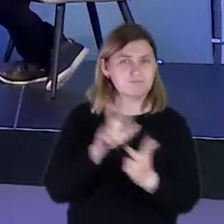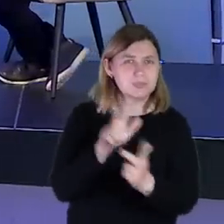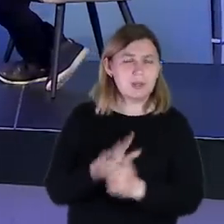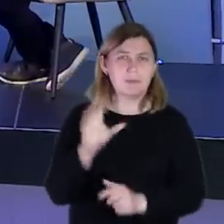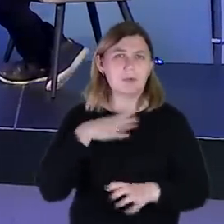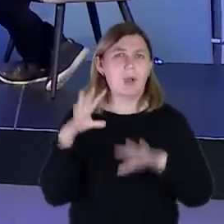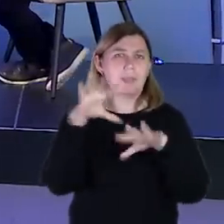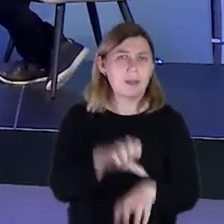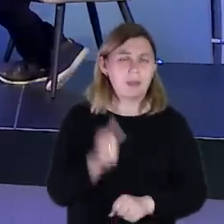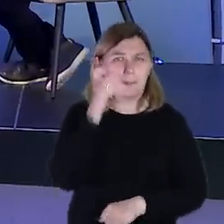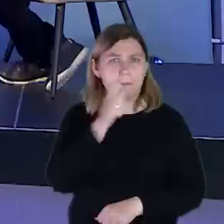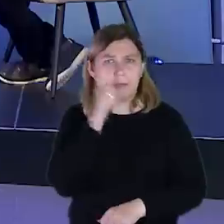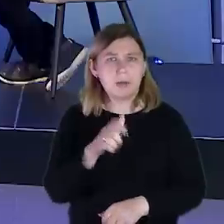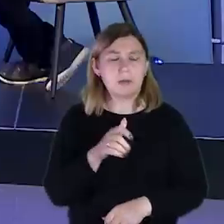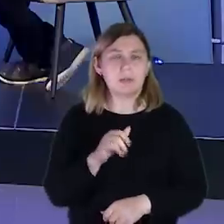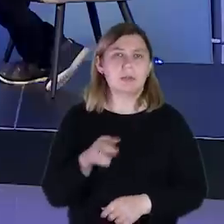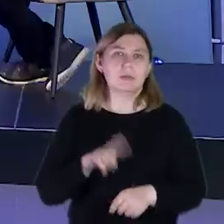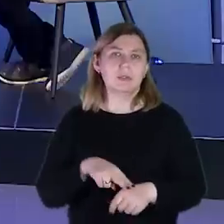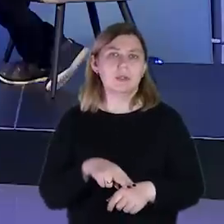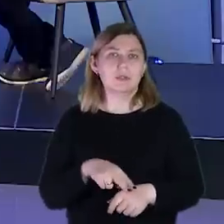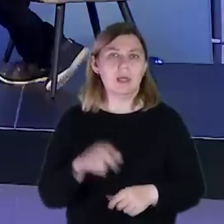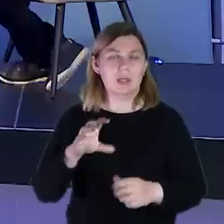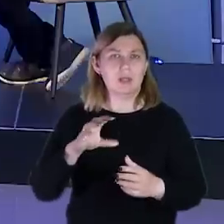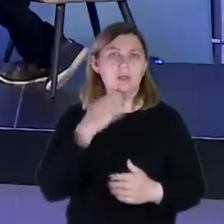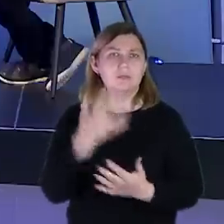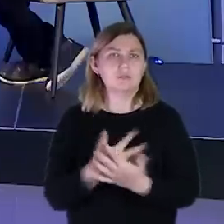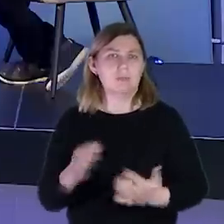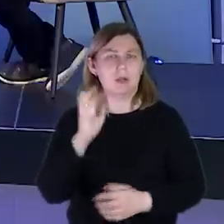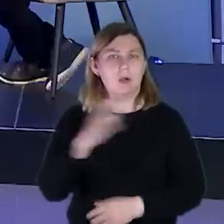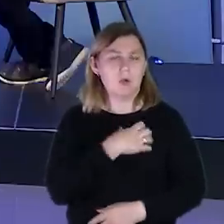napadów bandyckich na małe folwarki, na polskich